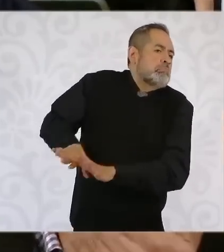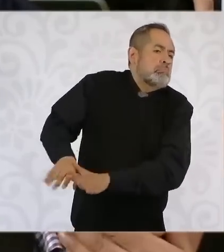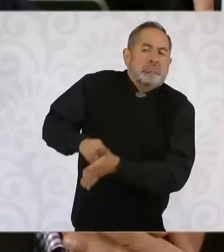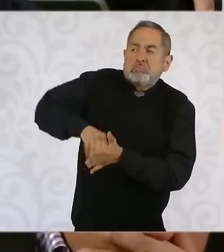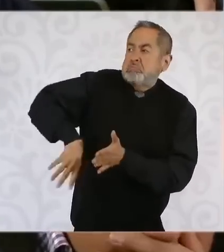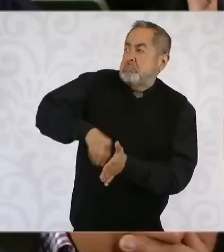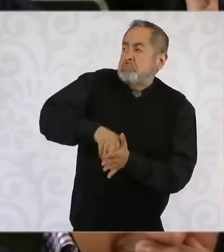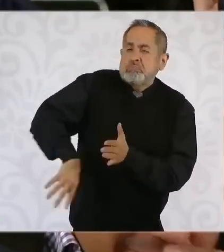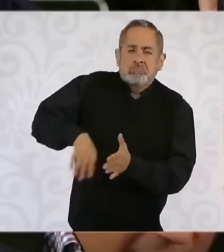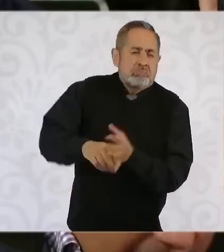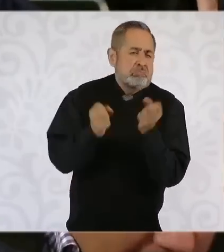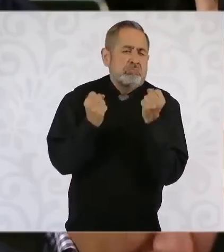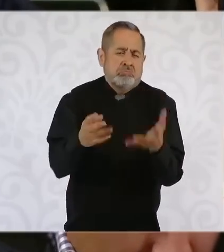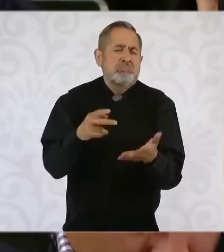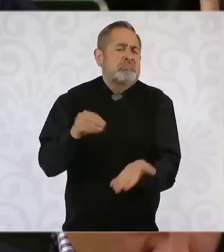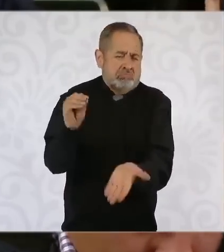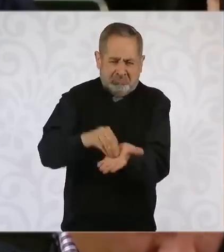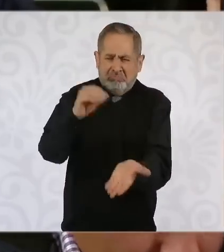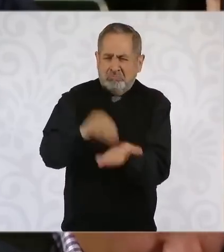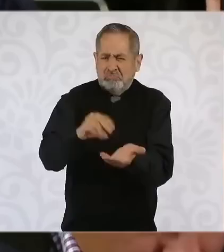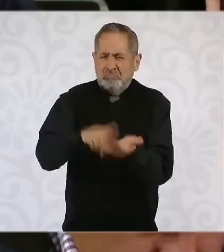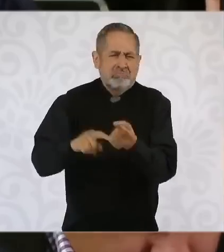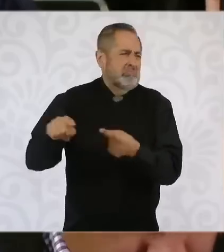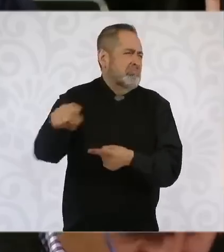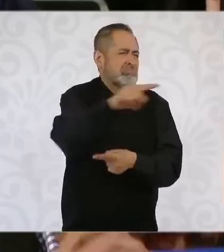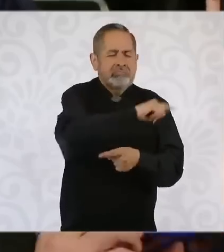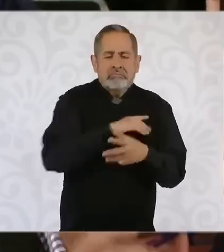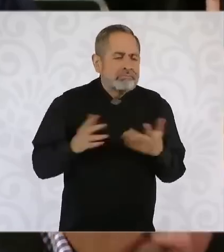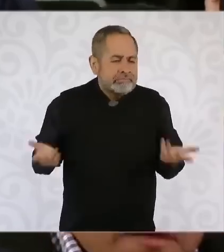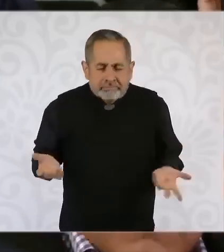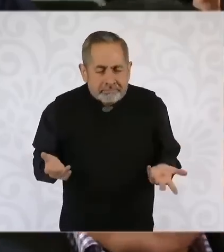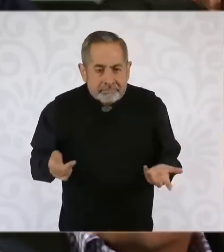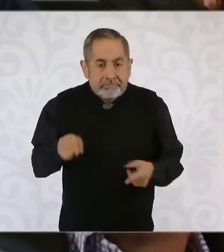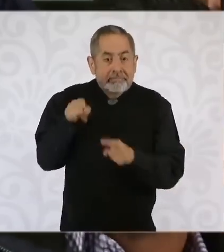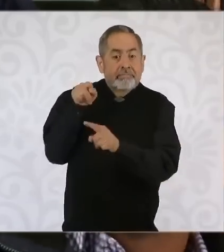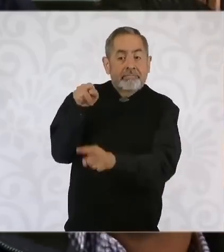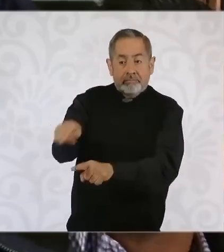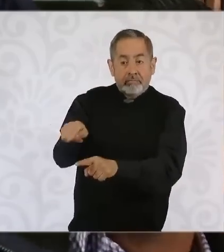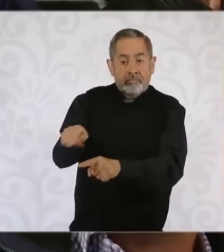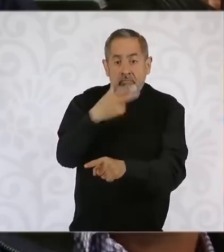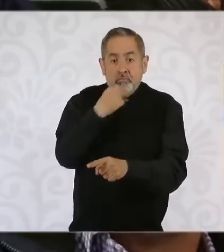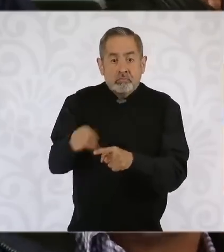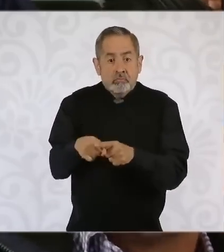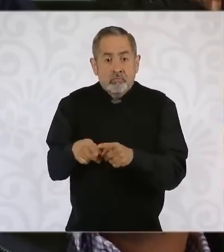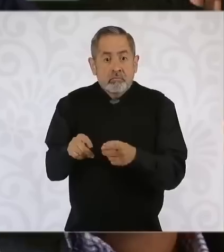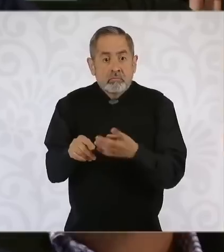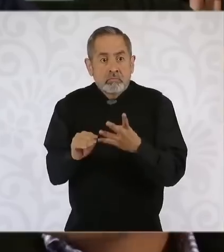congelando muchas no habría problema pero resulta que este hombre escaló escaló tanto que ahora está